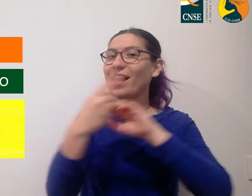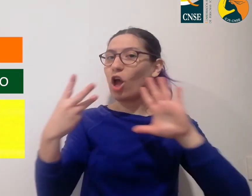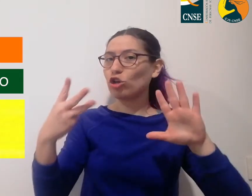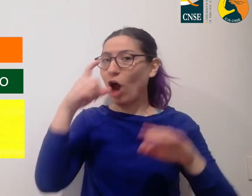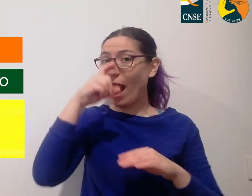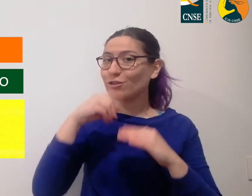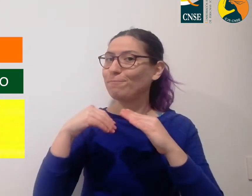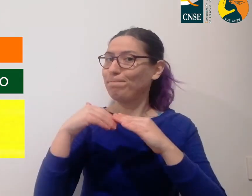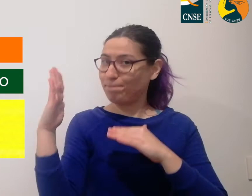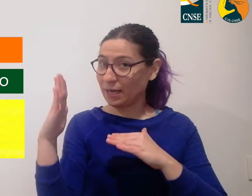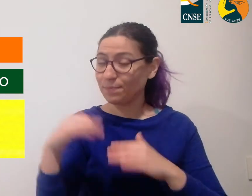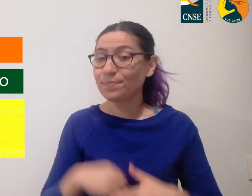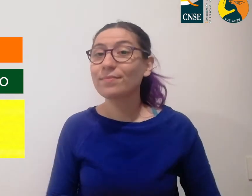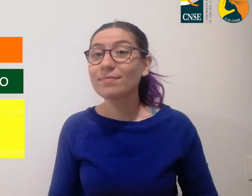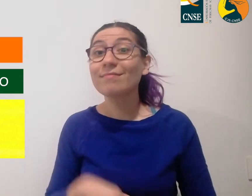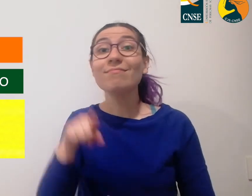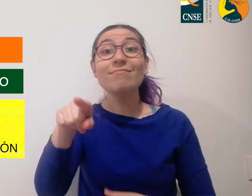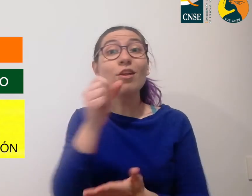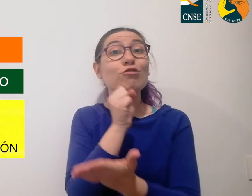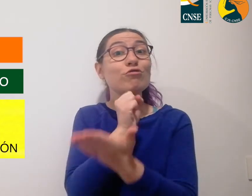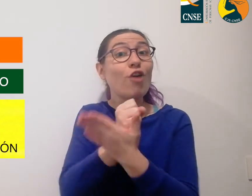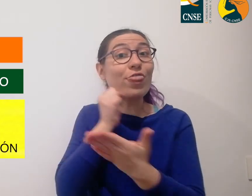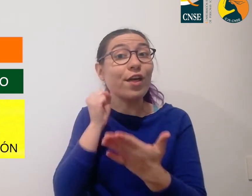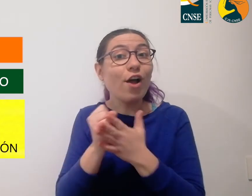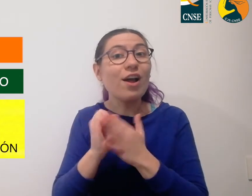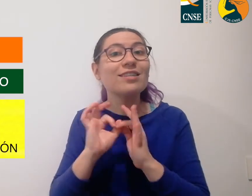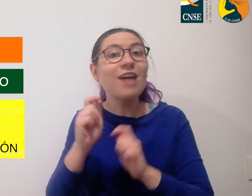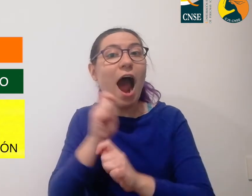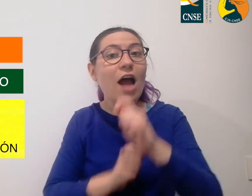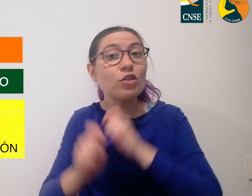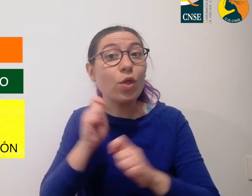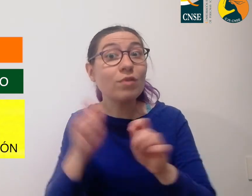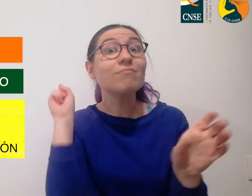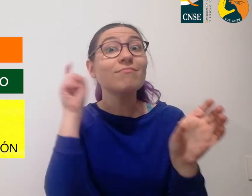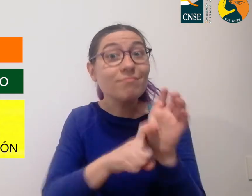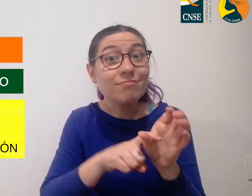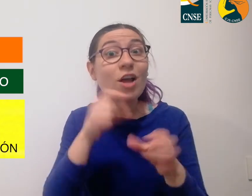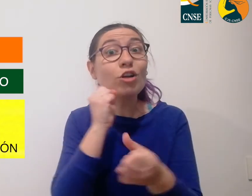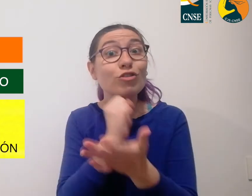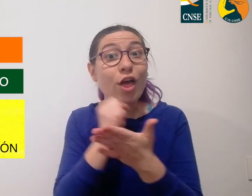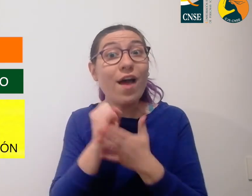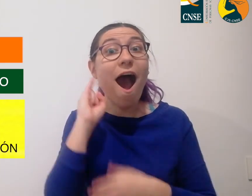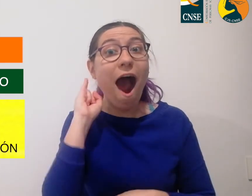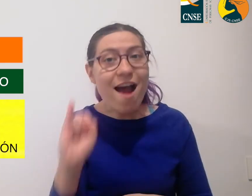Tener más de 18 años y ser socio/a de una Asociación de Personas Sordas.